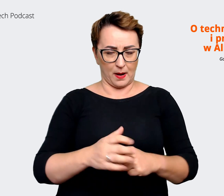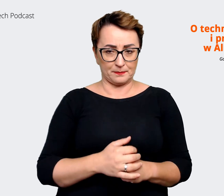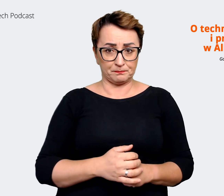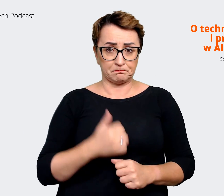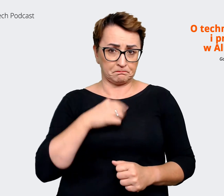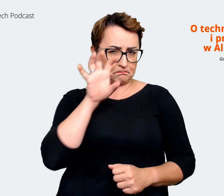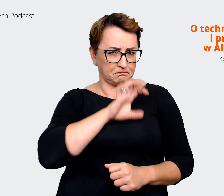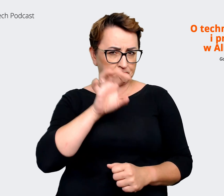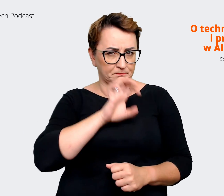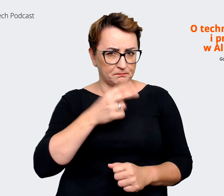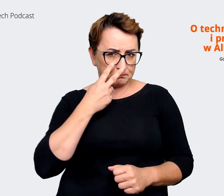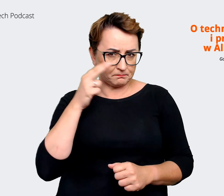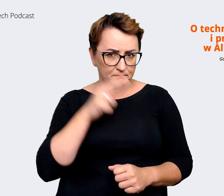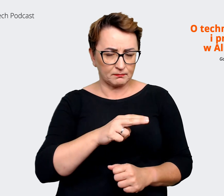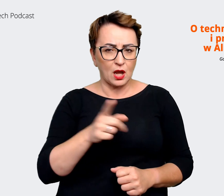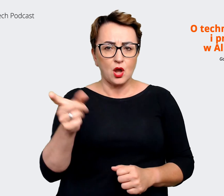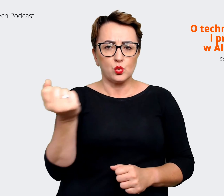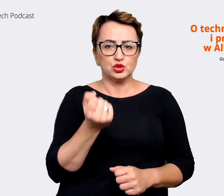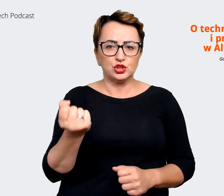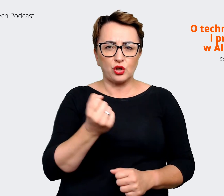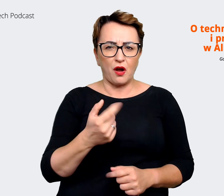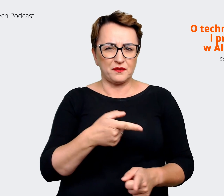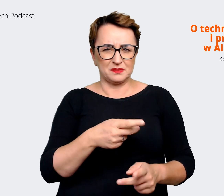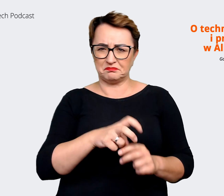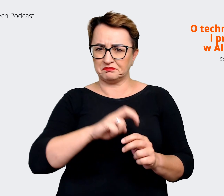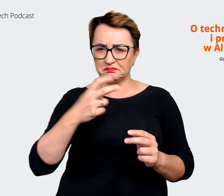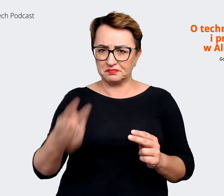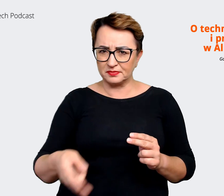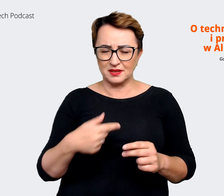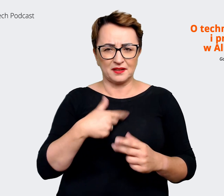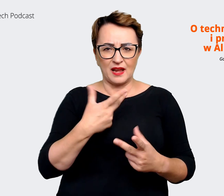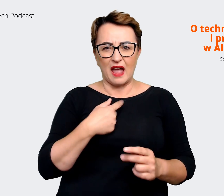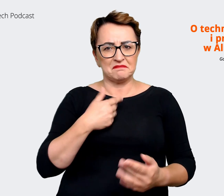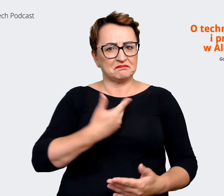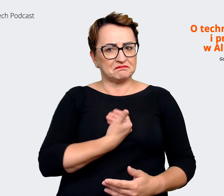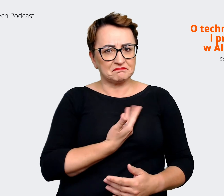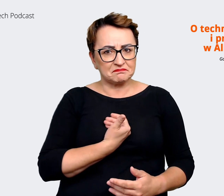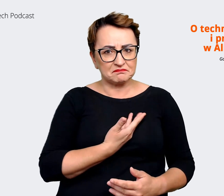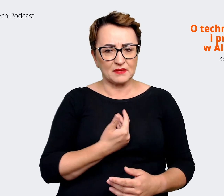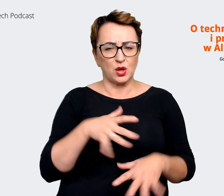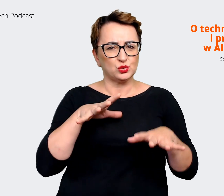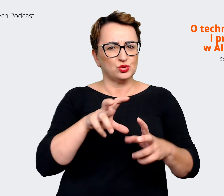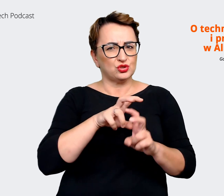gdzie użytkownicy odpadają, gdzie wahają się, gdzie dużo czasu spędzają, co może być